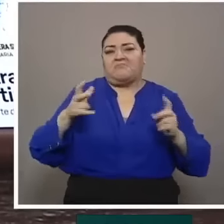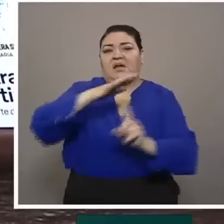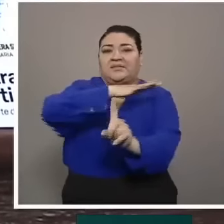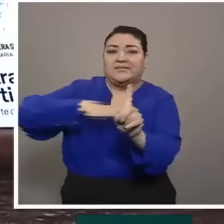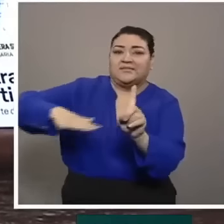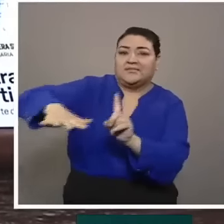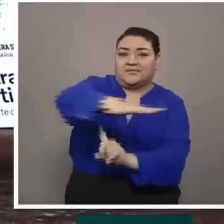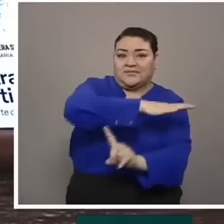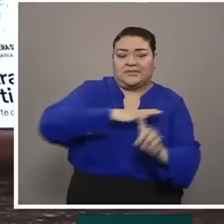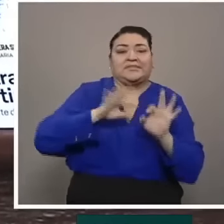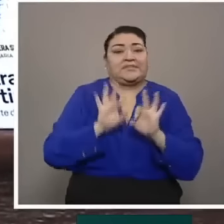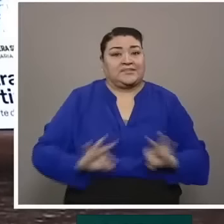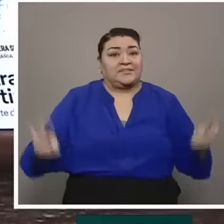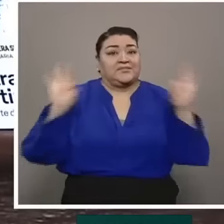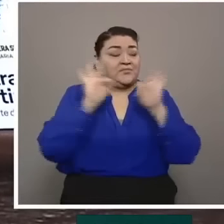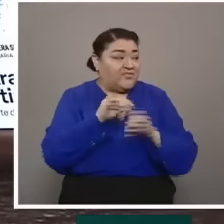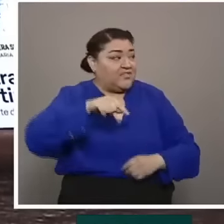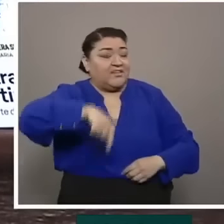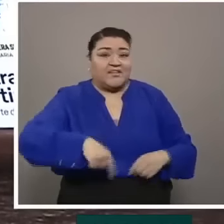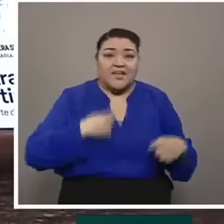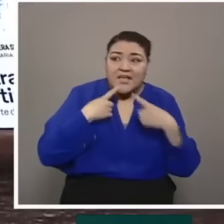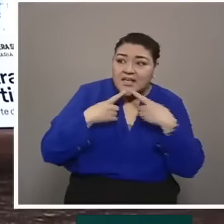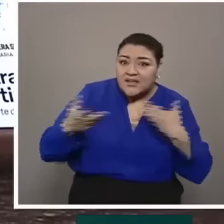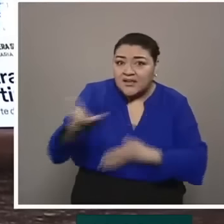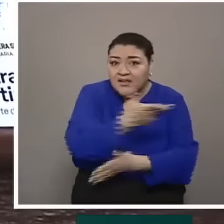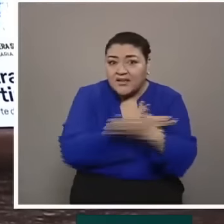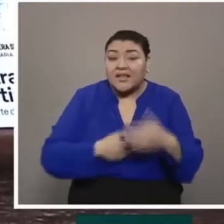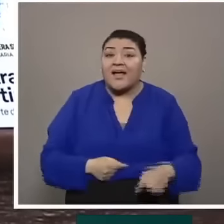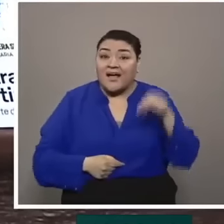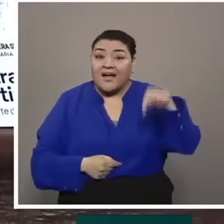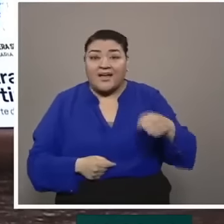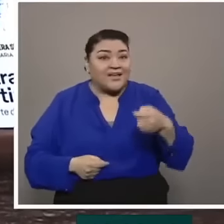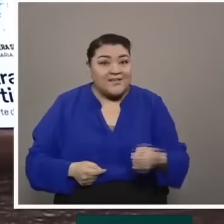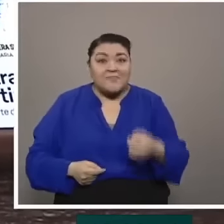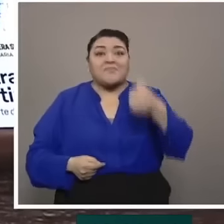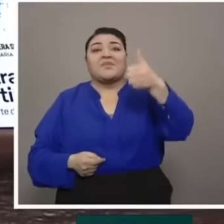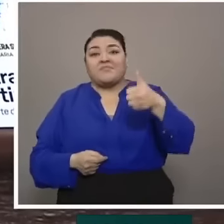discutiremos. Pues nos encontramos en la primera sesión integrante del Tribunal Pleno del Estado